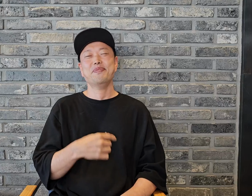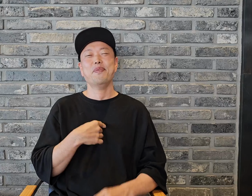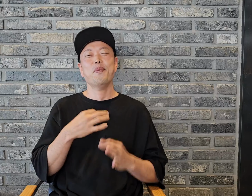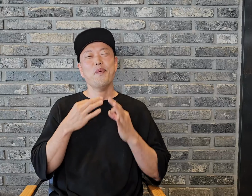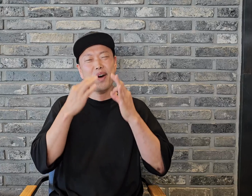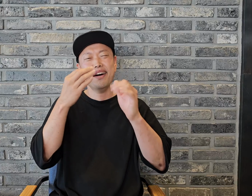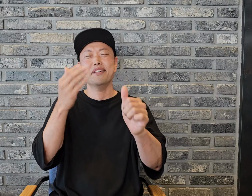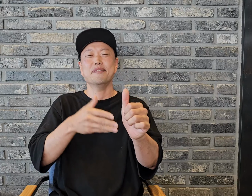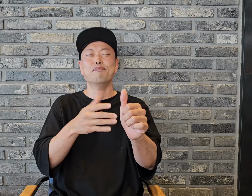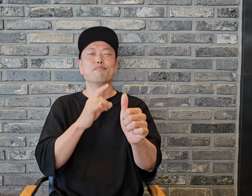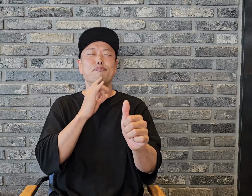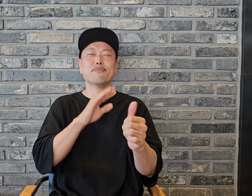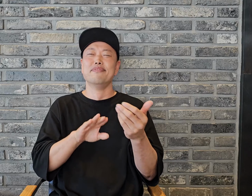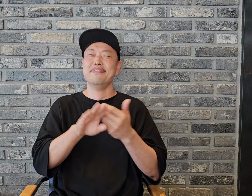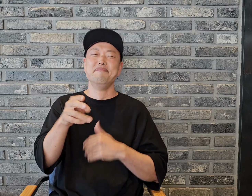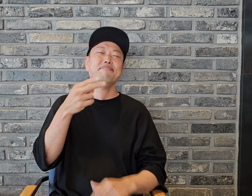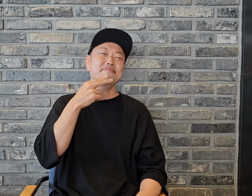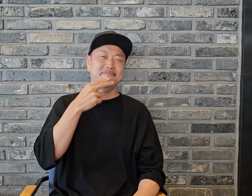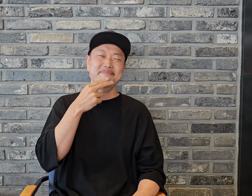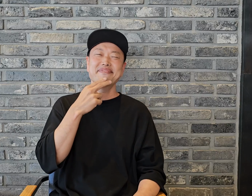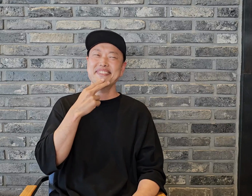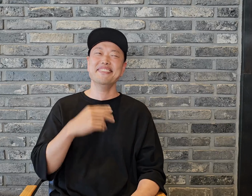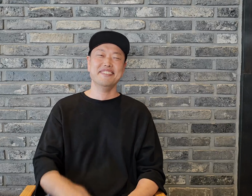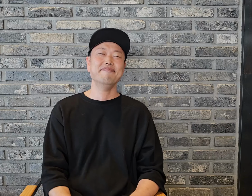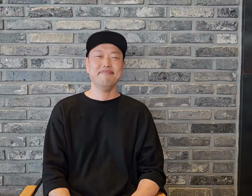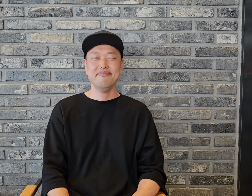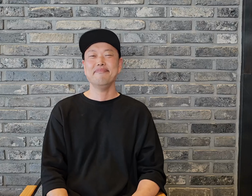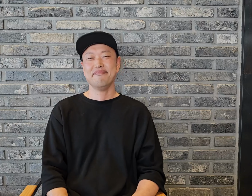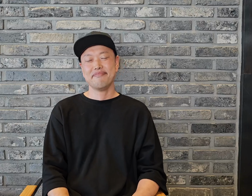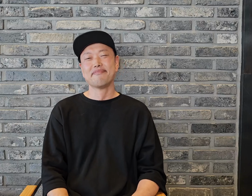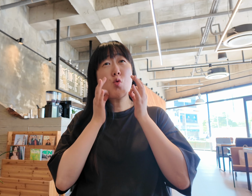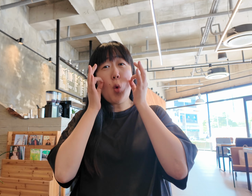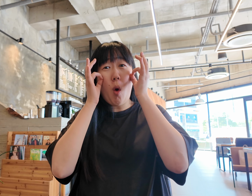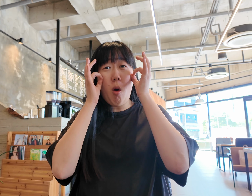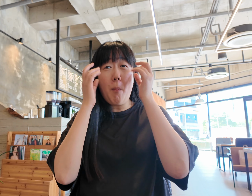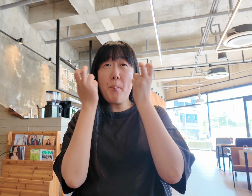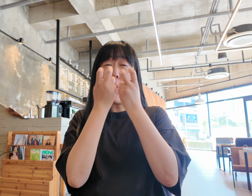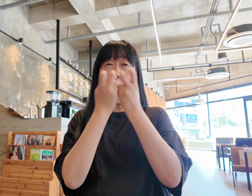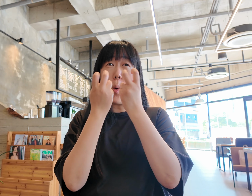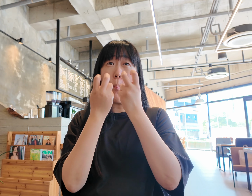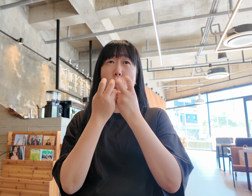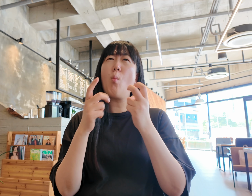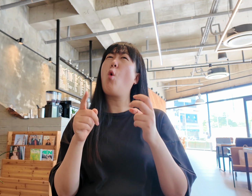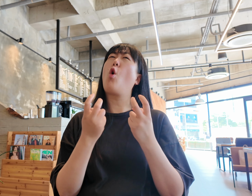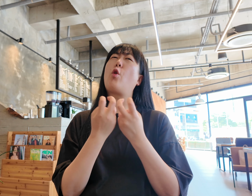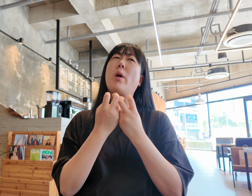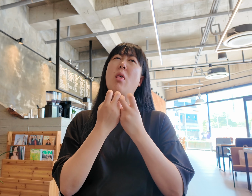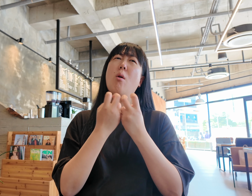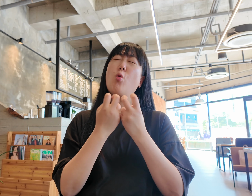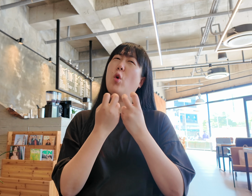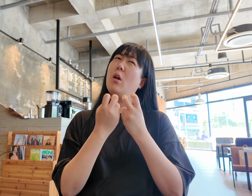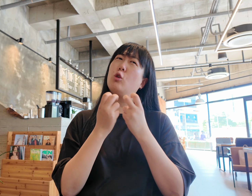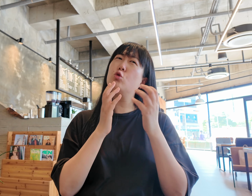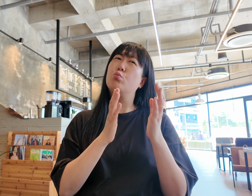Bitte geben Sie Ihr Bestes! Das ist alles. Welche Möglichkeiten gibt es, es zu versuchen?